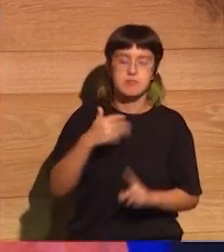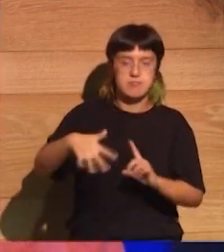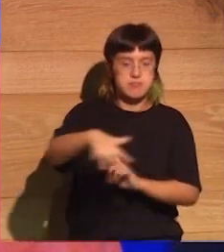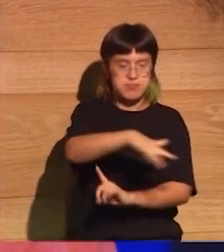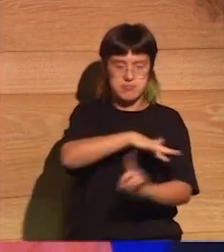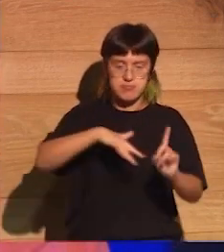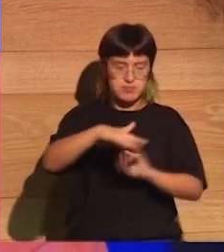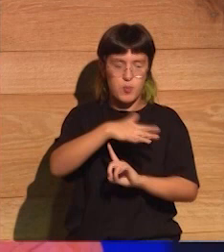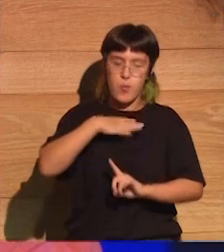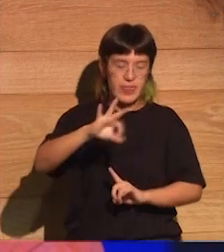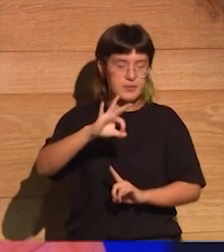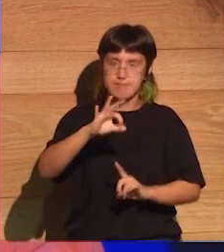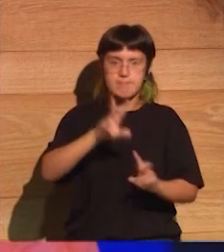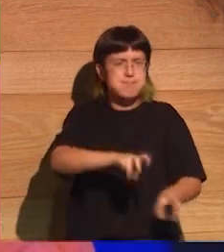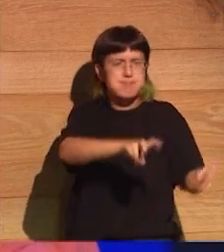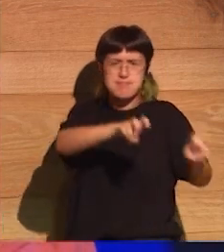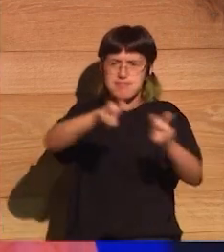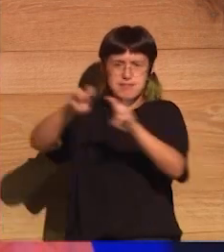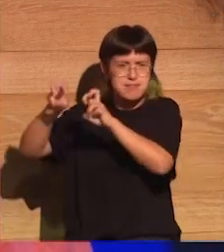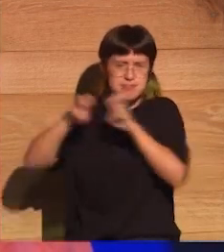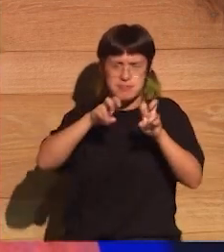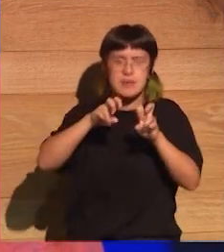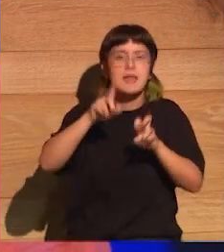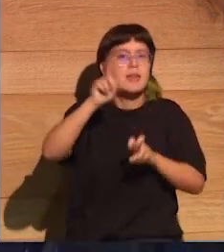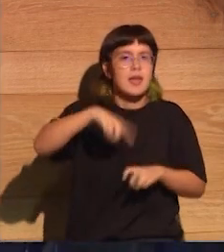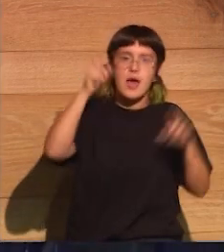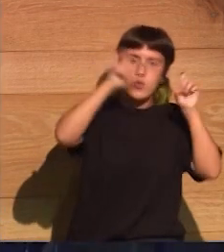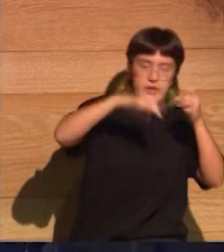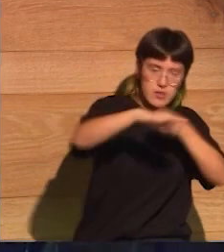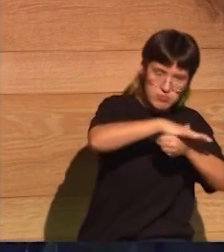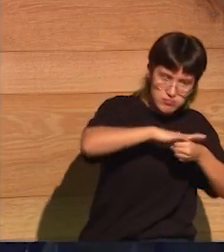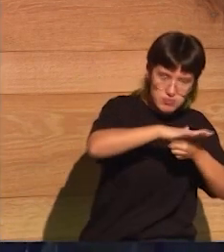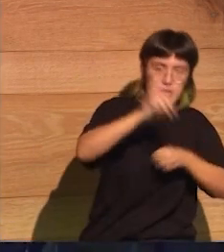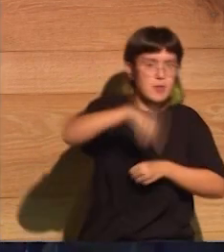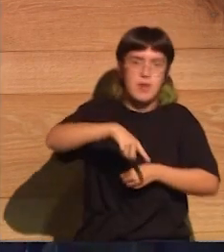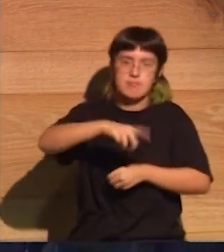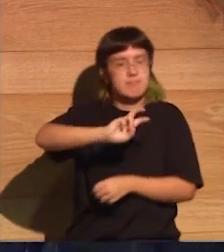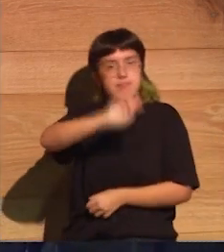de posibilidades en el ámbito educativo, pero también nos trae riesgos. Tenemos que cambiar las maneras de educar, la manera